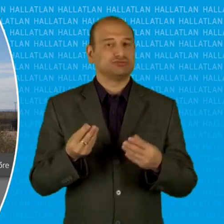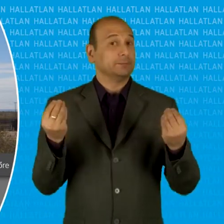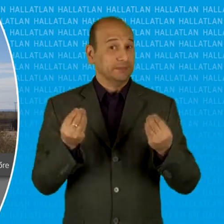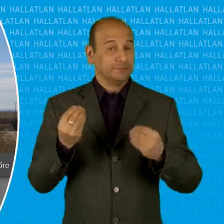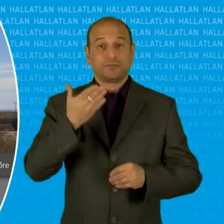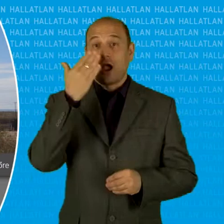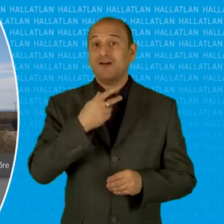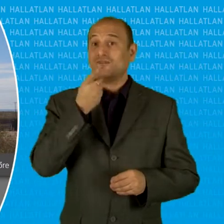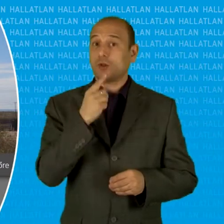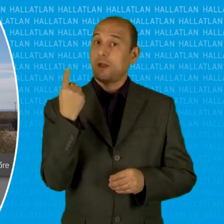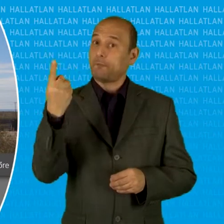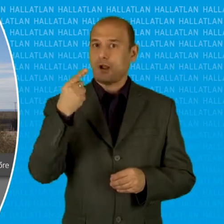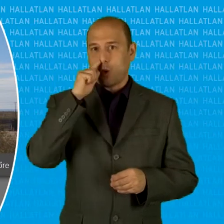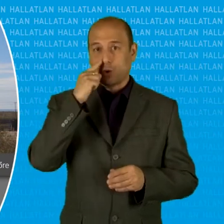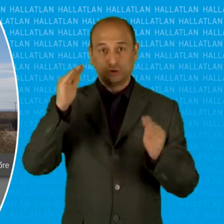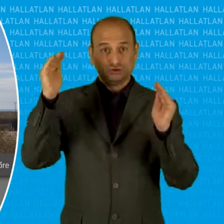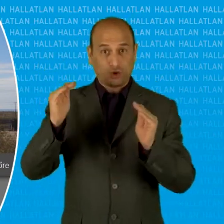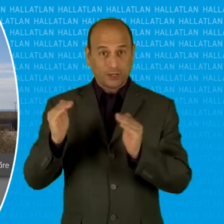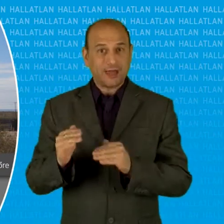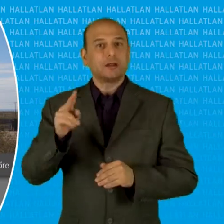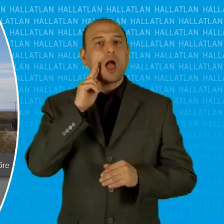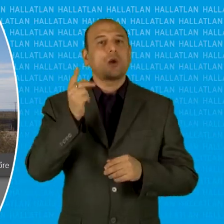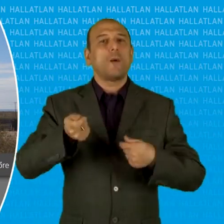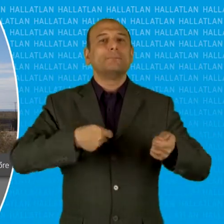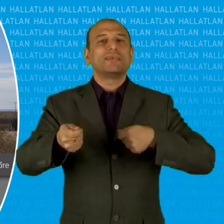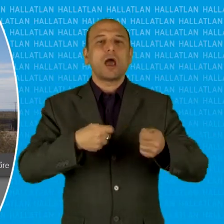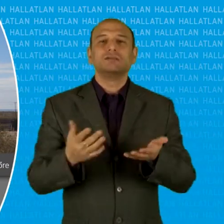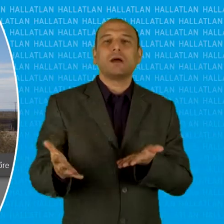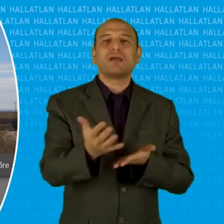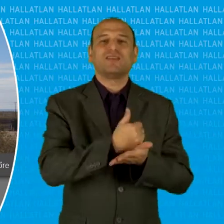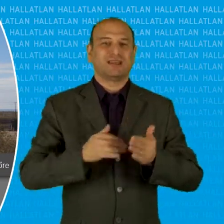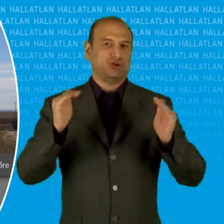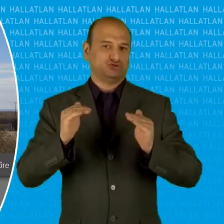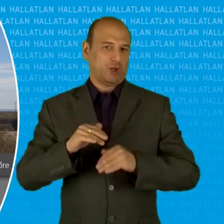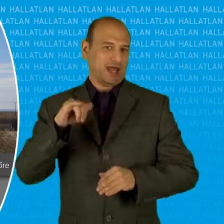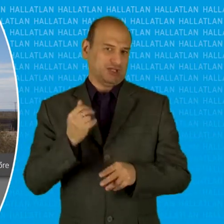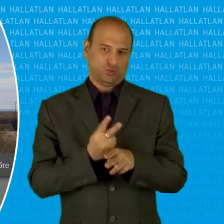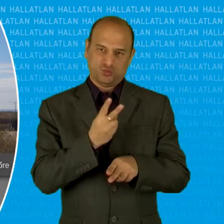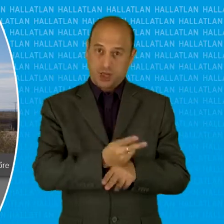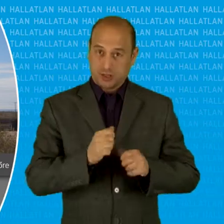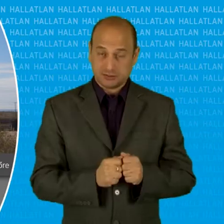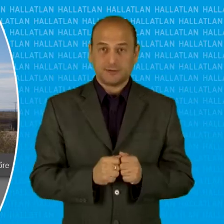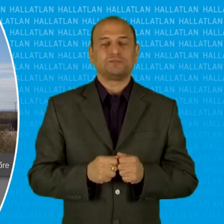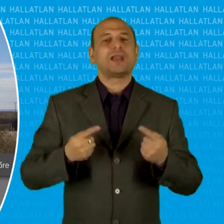mert ha csökkentené azt, akkor mérséklődne a piaci részesedése.